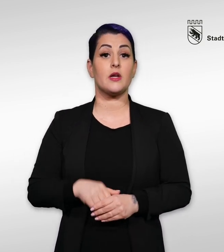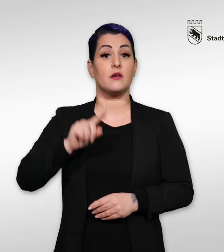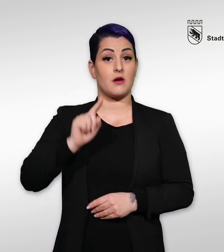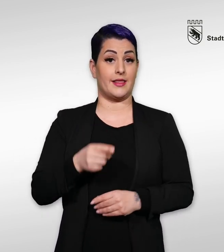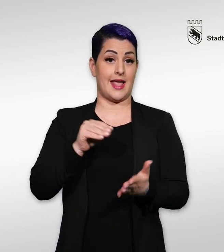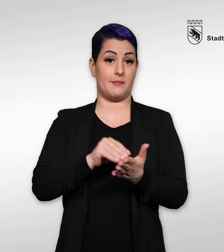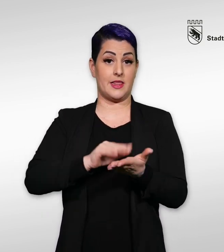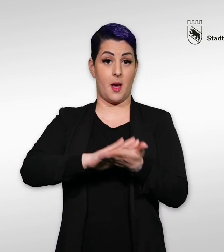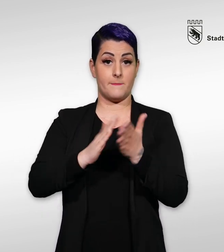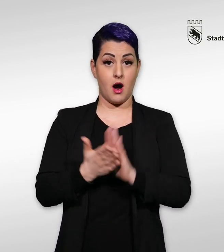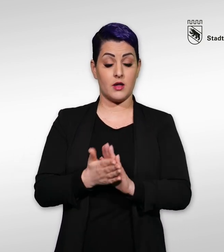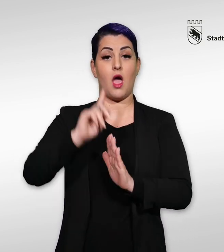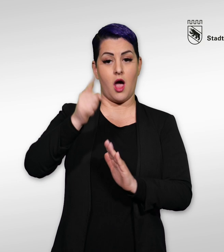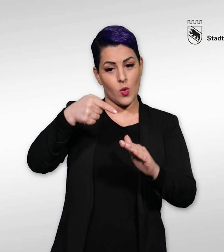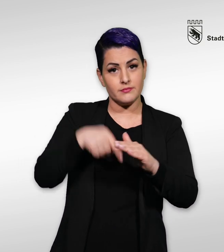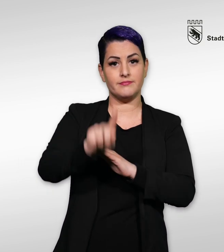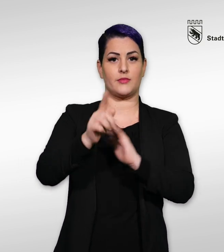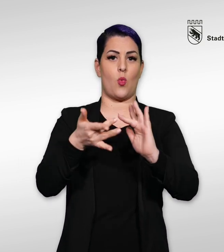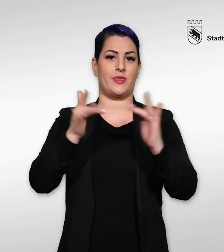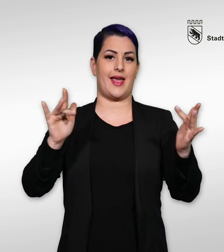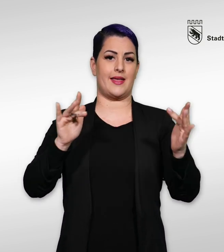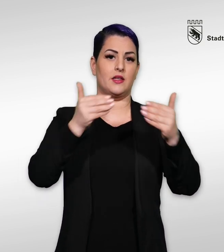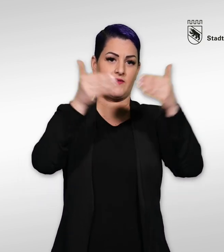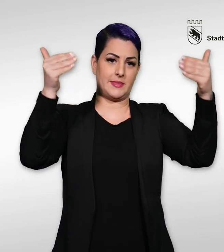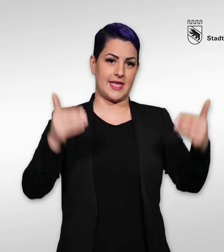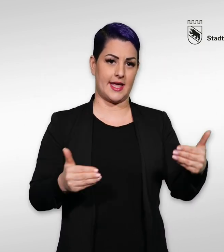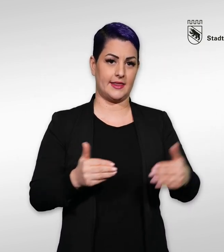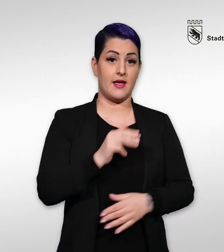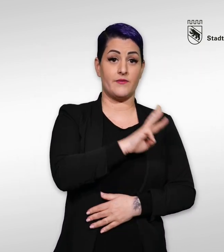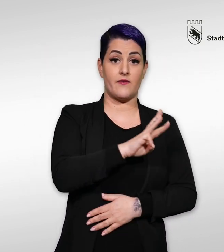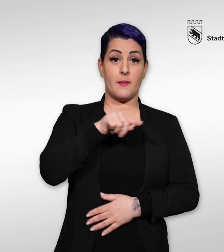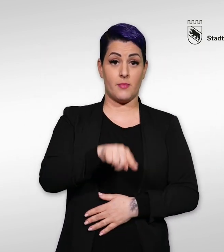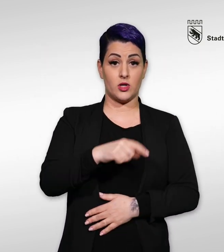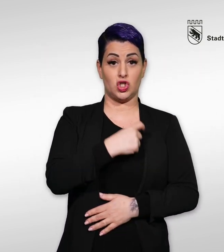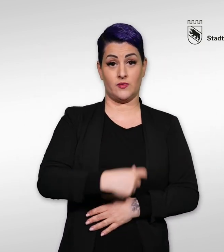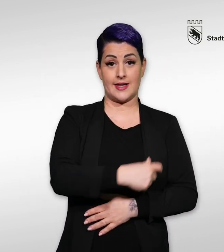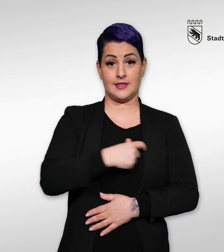Sie können den Termin online auf www.schweizerpass.ch